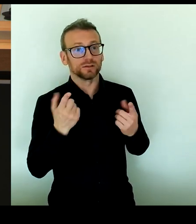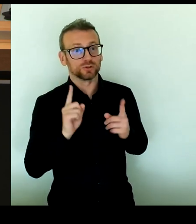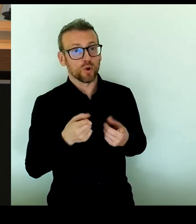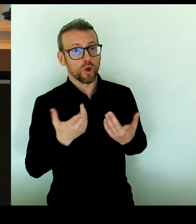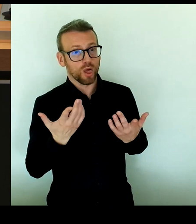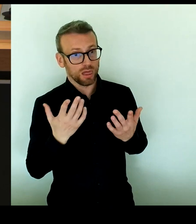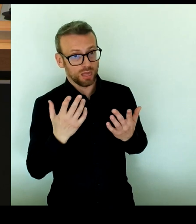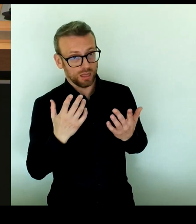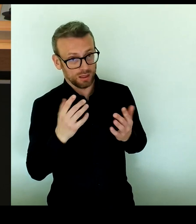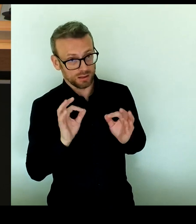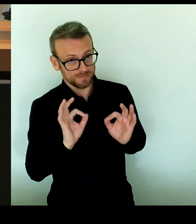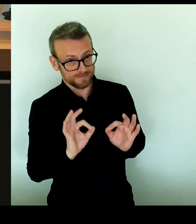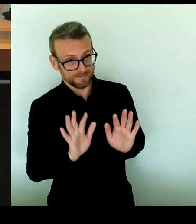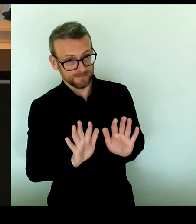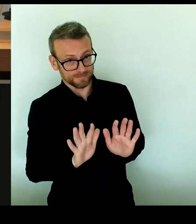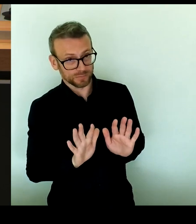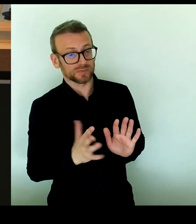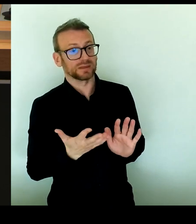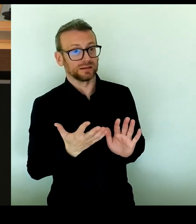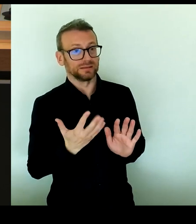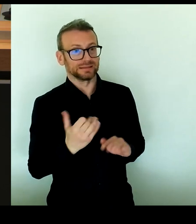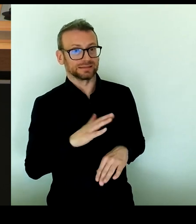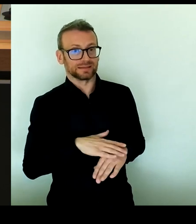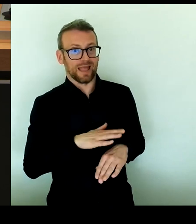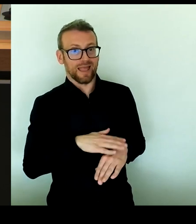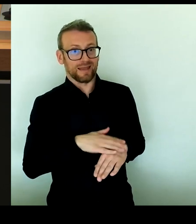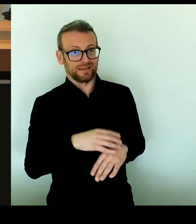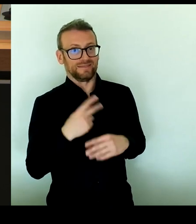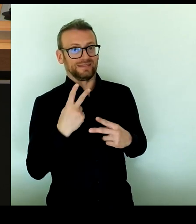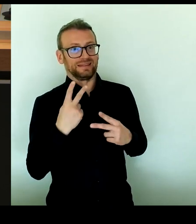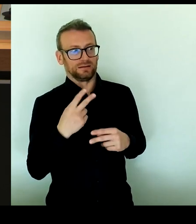Spätestens in Lockdownzeiten wusste man sie zu schätzen.